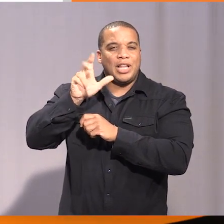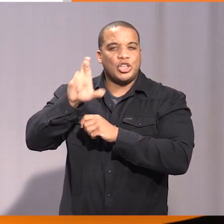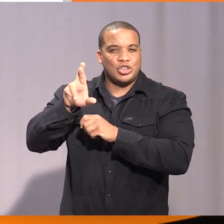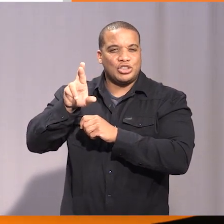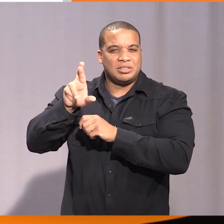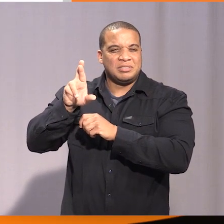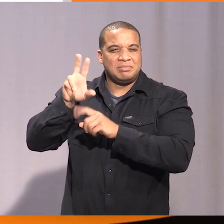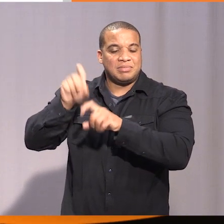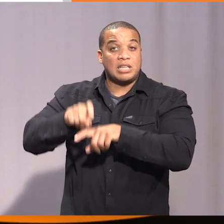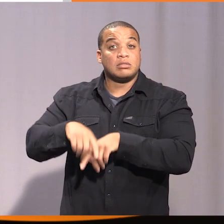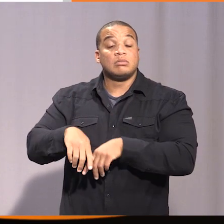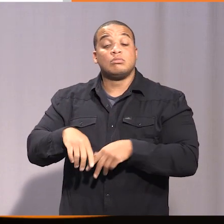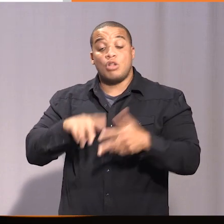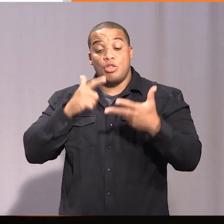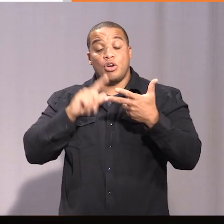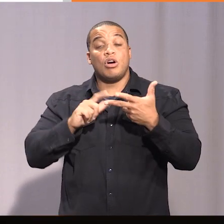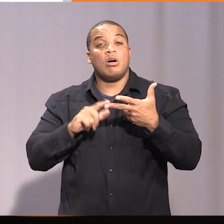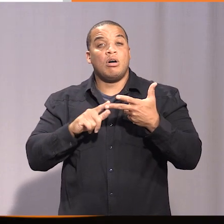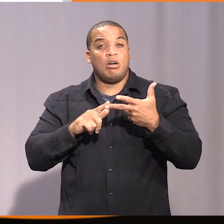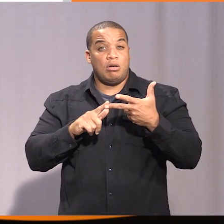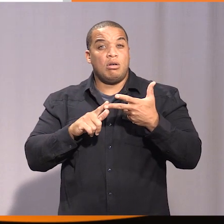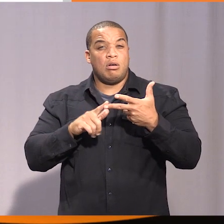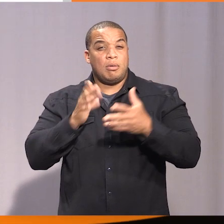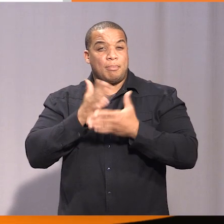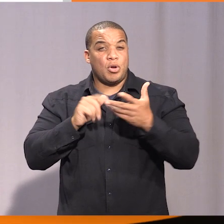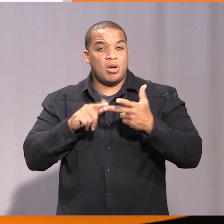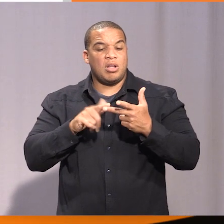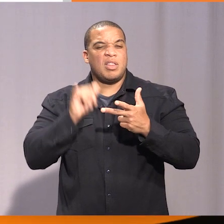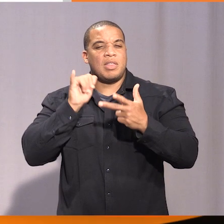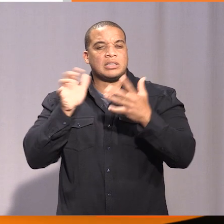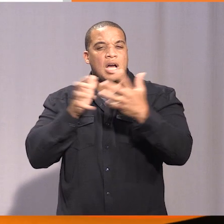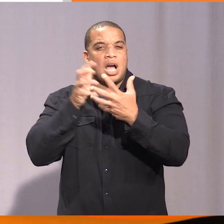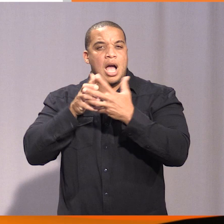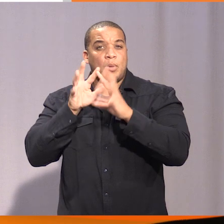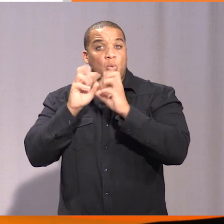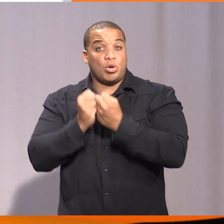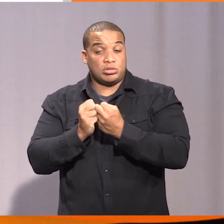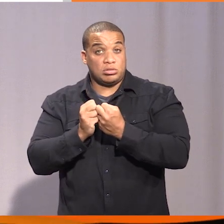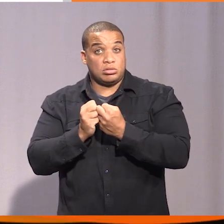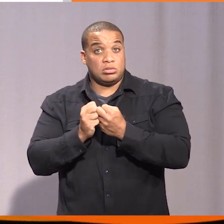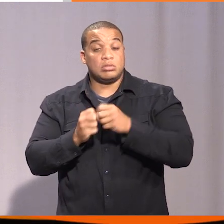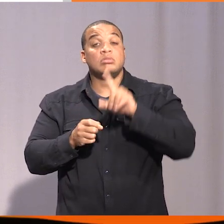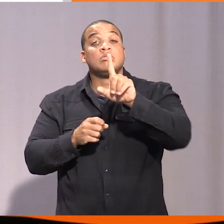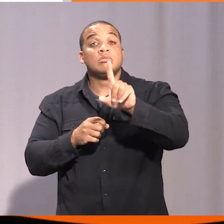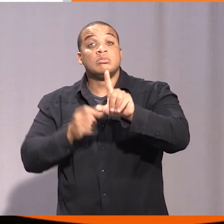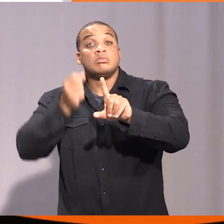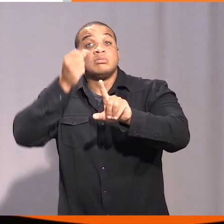Como ya mencioné, en su carta de elegibilidad verán un enlace para inscribirse al taller.